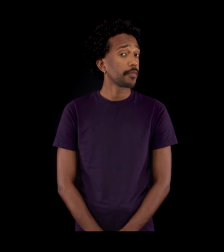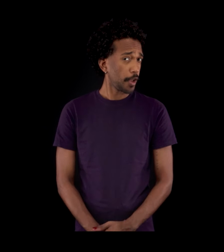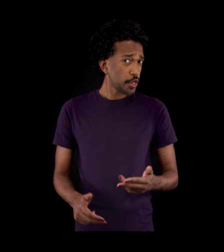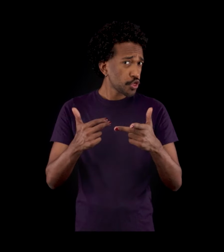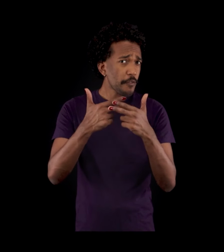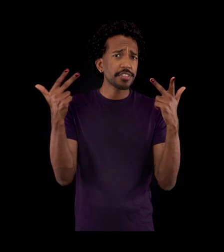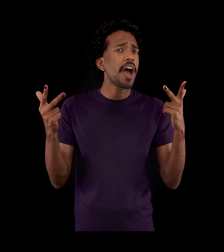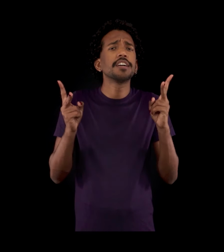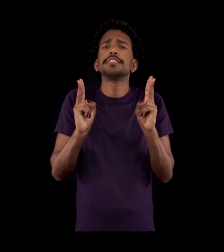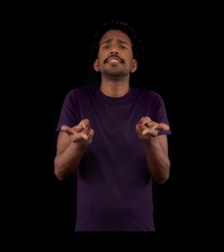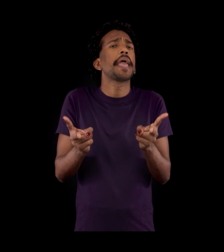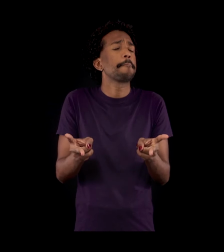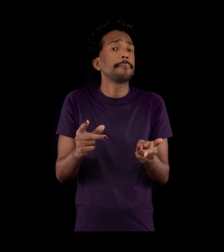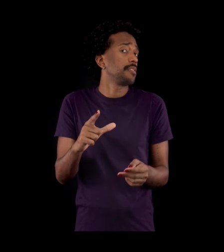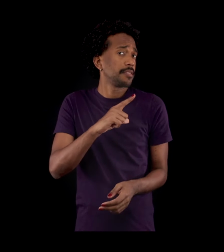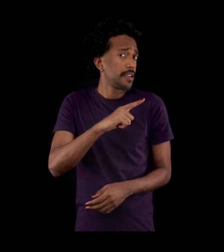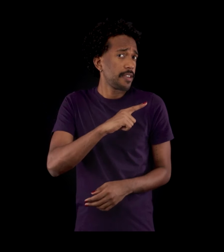A novidade sempre fica